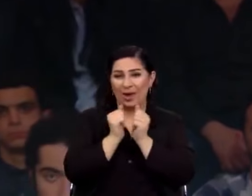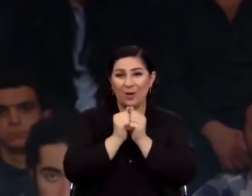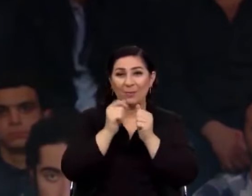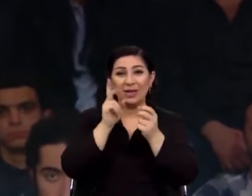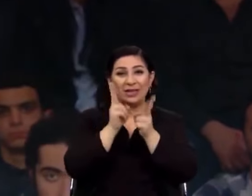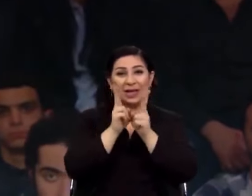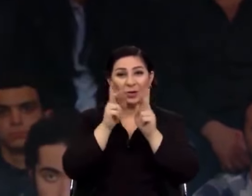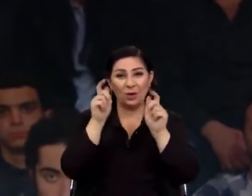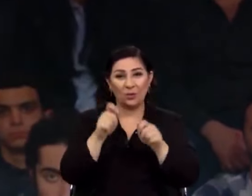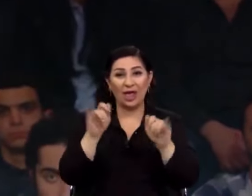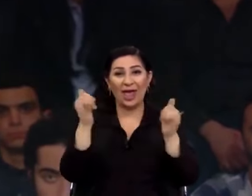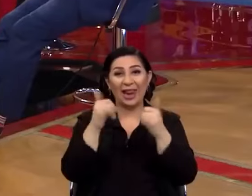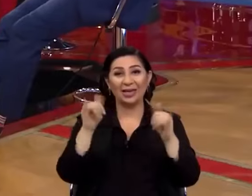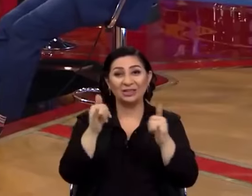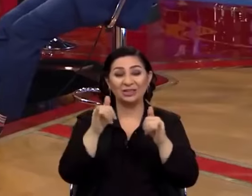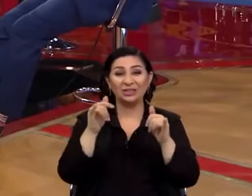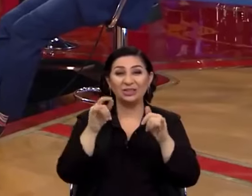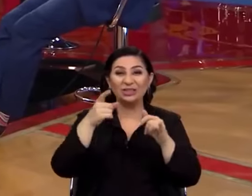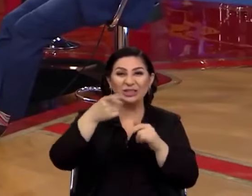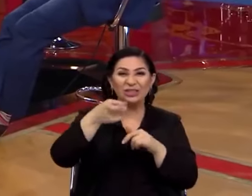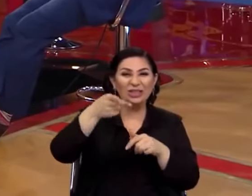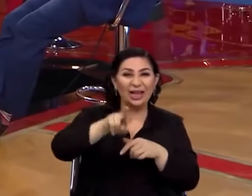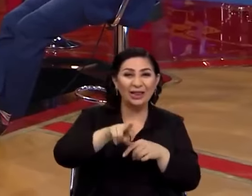yapıyoruz eğlenceli cinayetler Kumpanyası bir cinai tiyatro polisiye